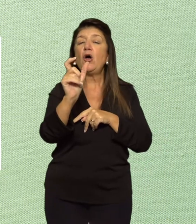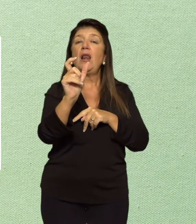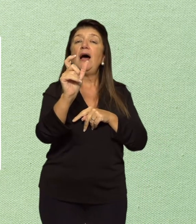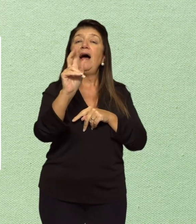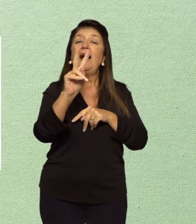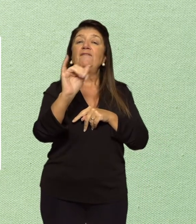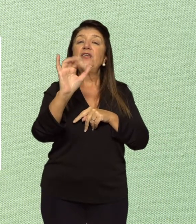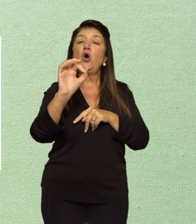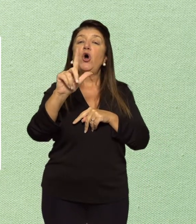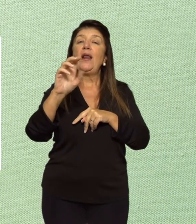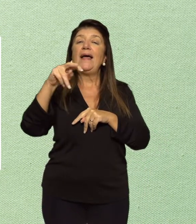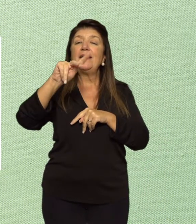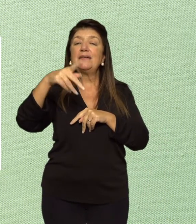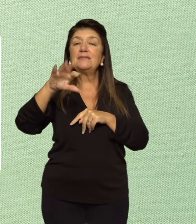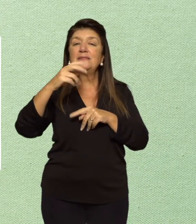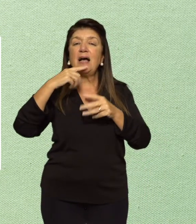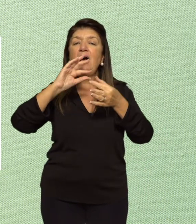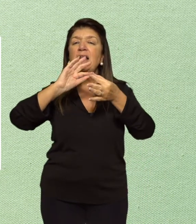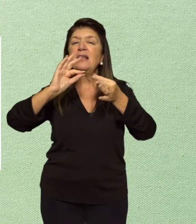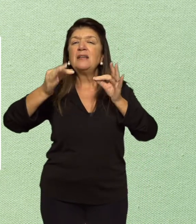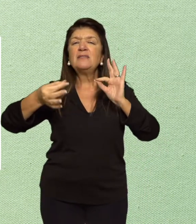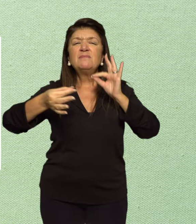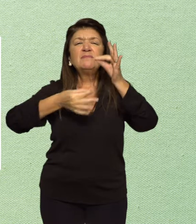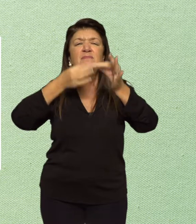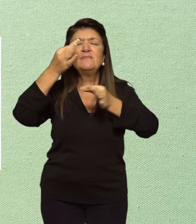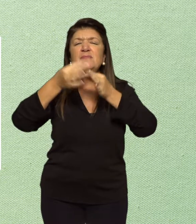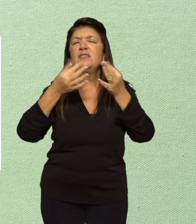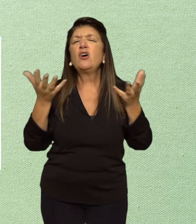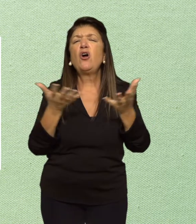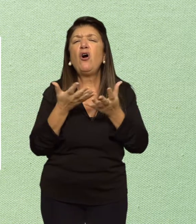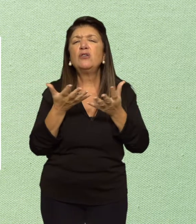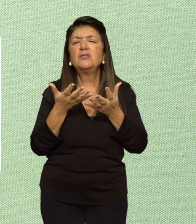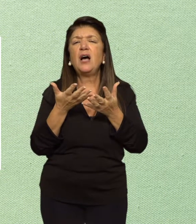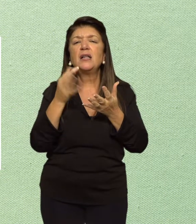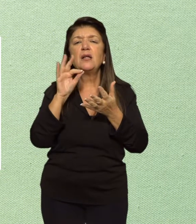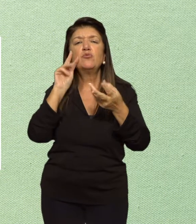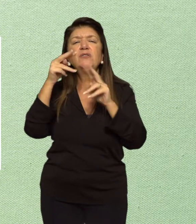punto di vista psicologico o in generale? -Ma mi verrebbe da partire con una bella definizione